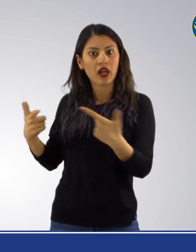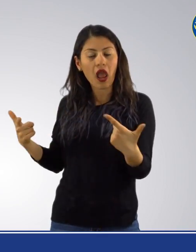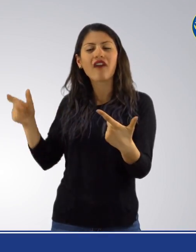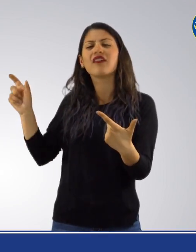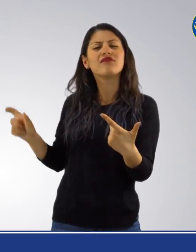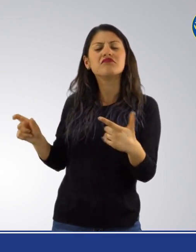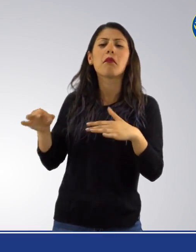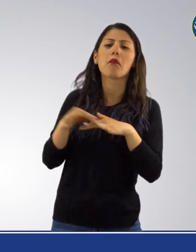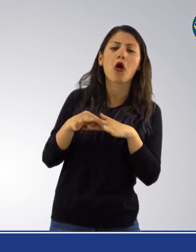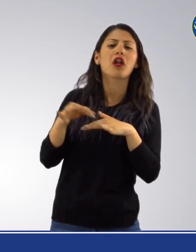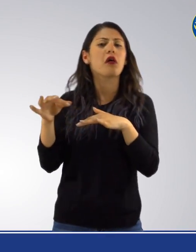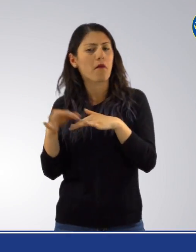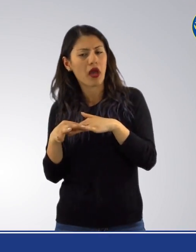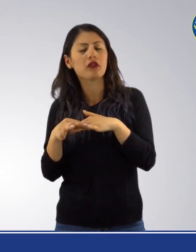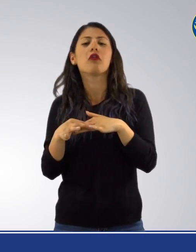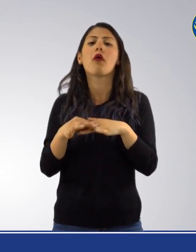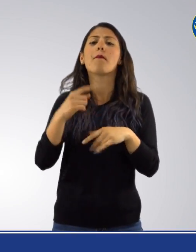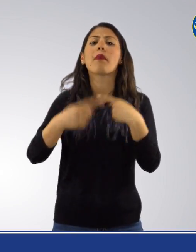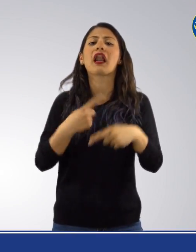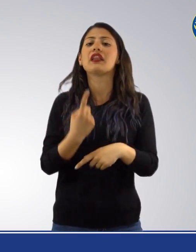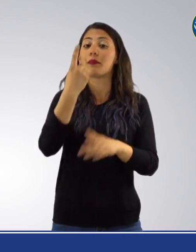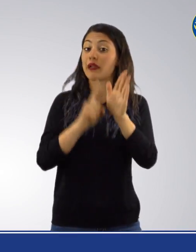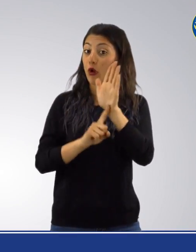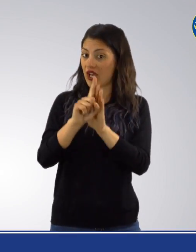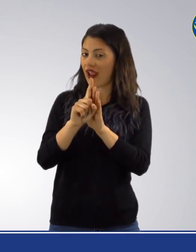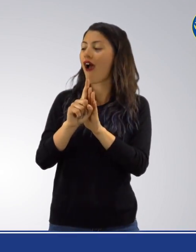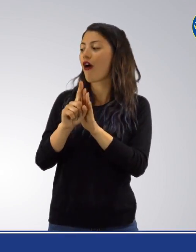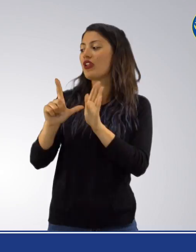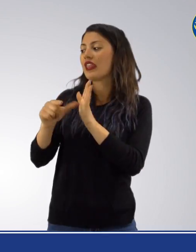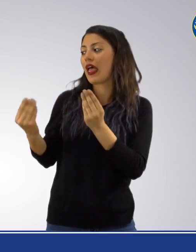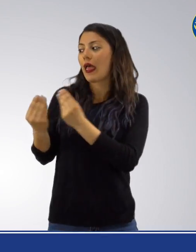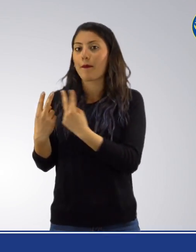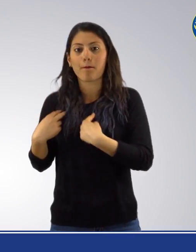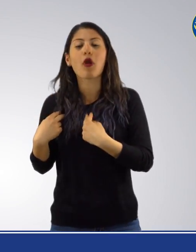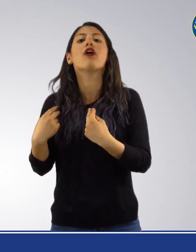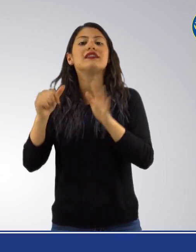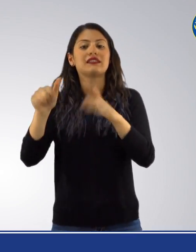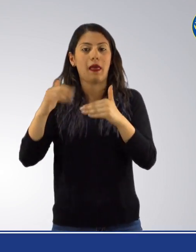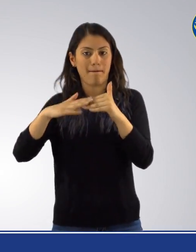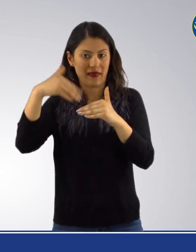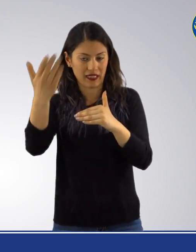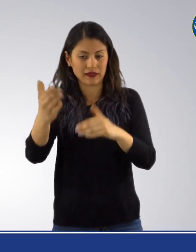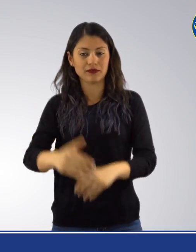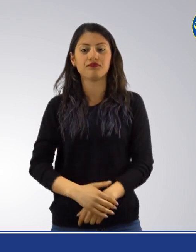da almeno sei mesi il coniuge o un parente di primo grado convivente con un handicap grave;